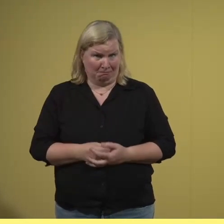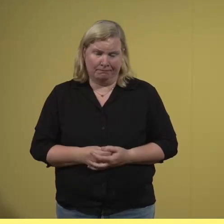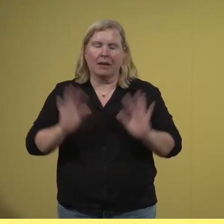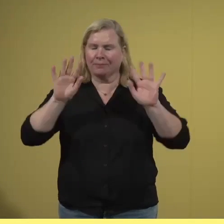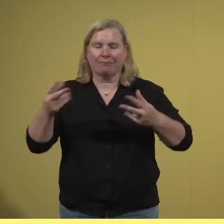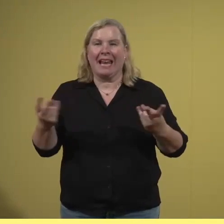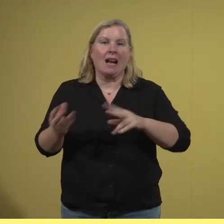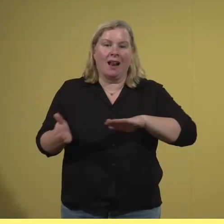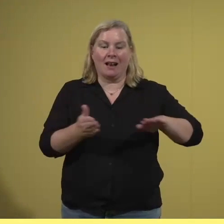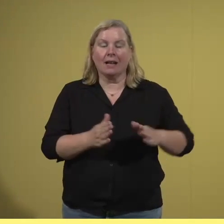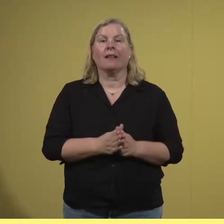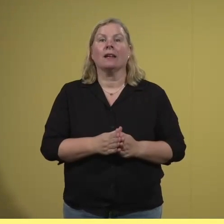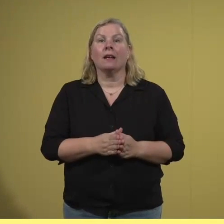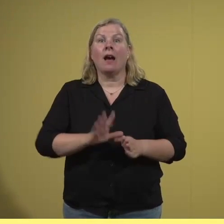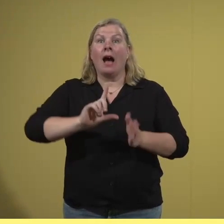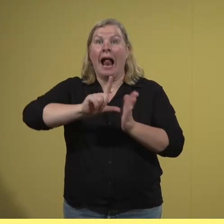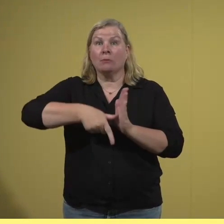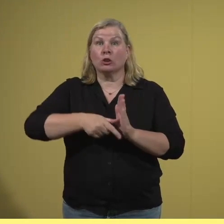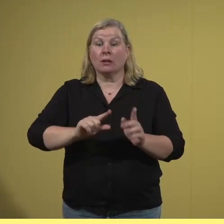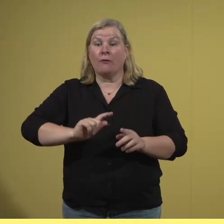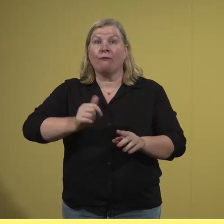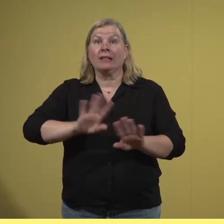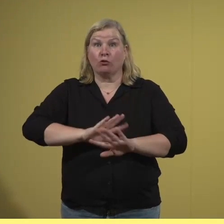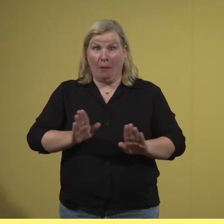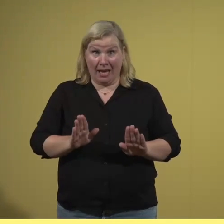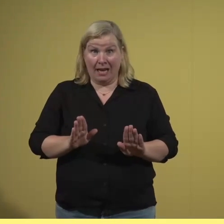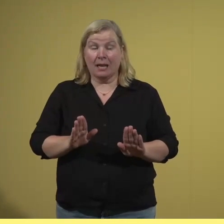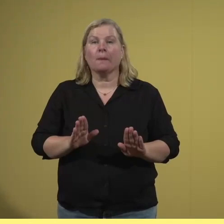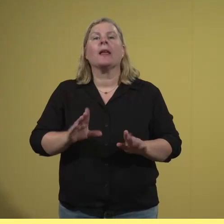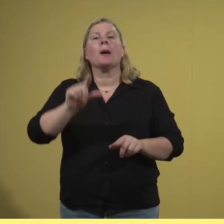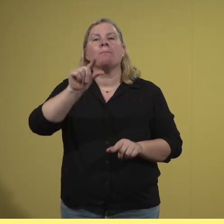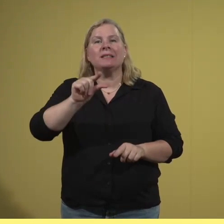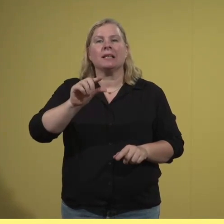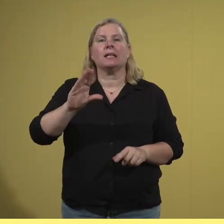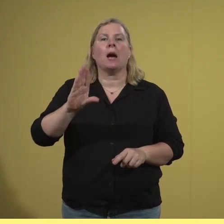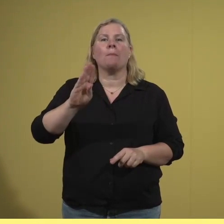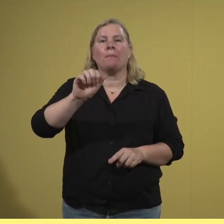Also, wir sind kurz vor Ende unser halben Stunde. Ich gebe jetzt noch ein bisschen Balsam-Essig mit rein.